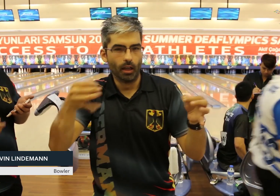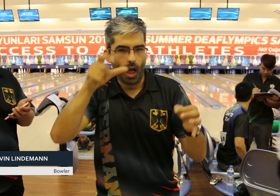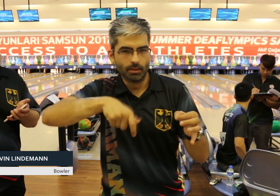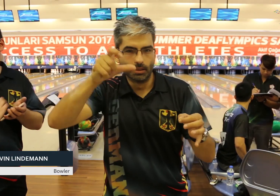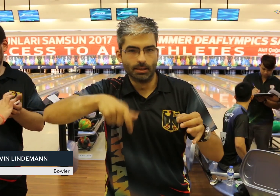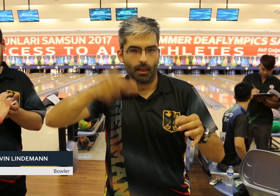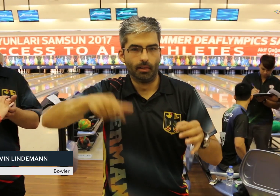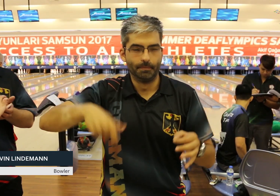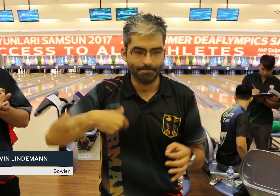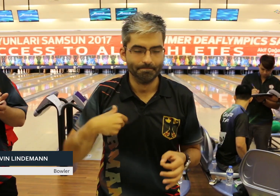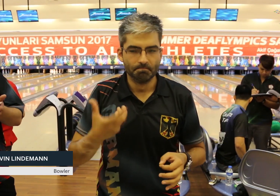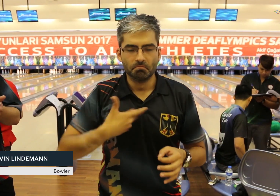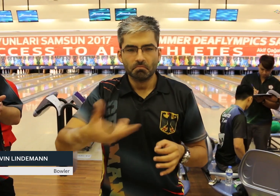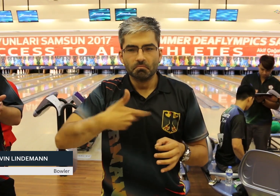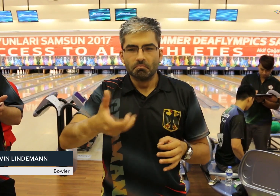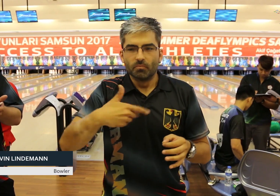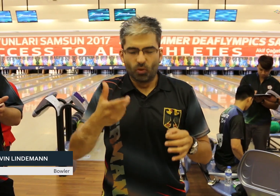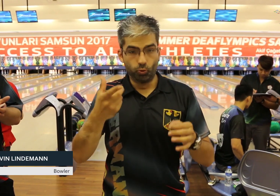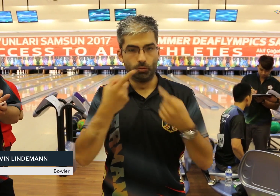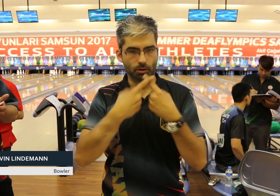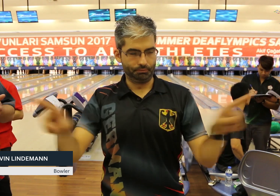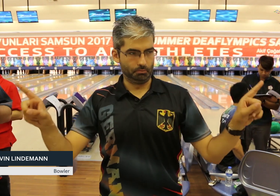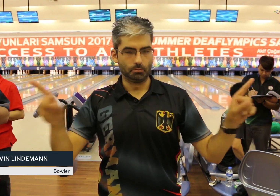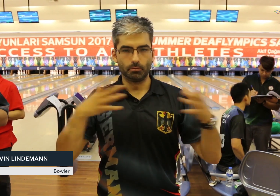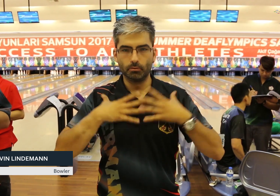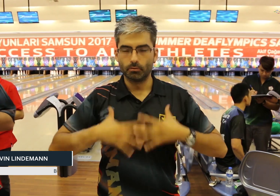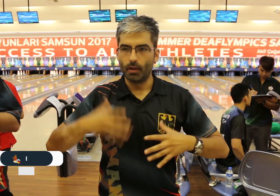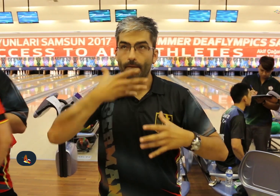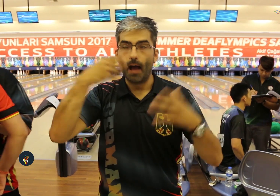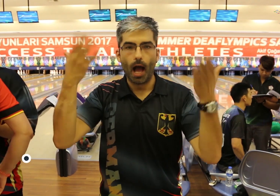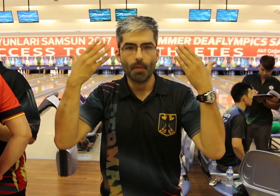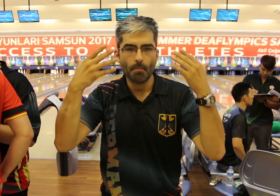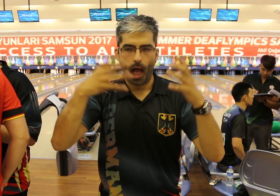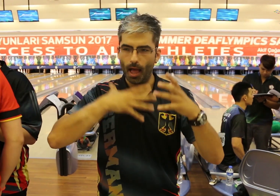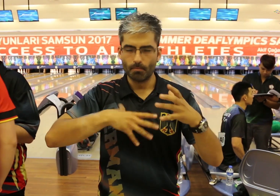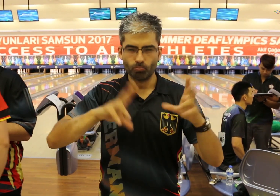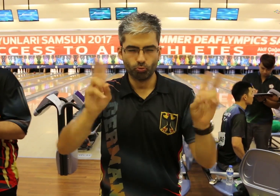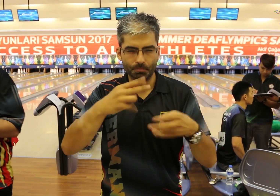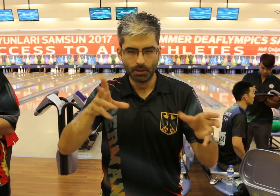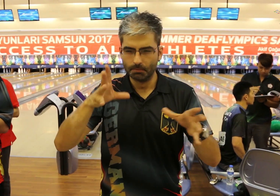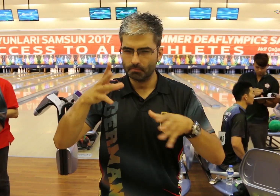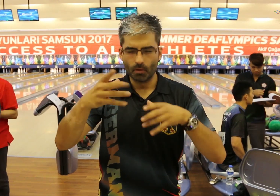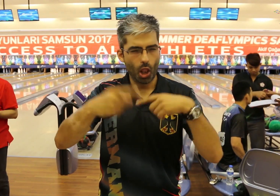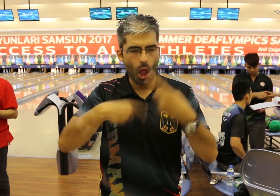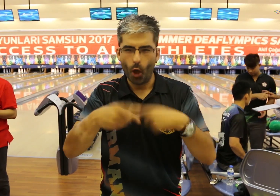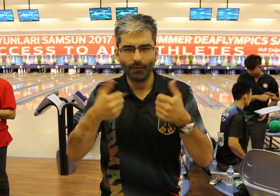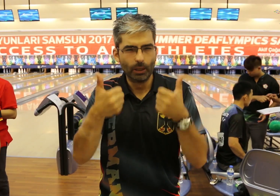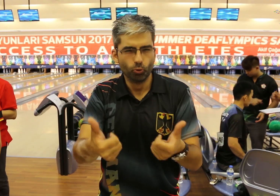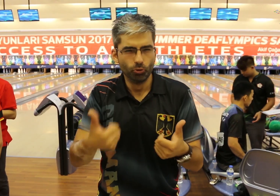Heute am ersten Tag beim Einzel, hatte ich ein völlig komisches Gefühl beim Werfen. Es lag am Klima. Es lief einfach nicht gut.